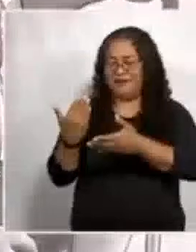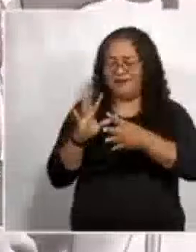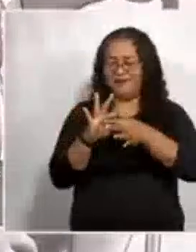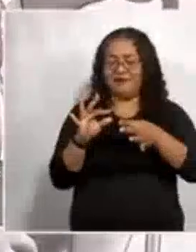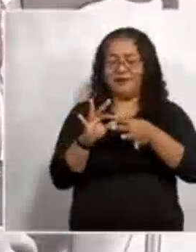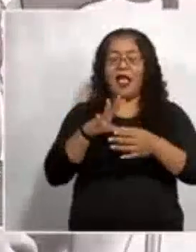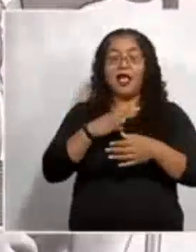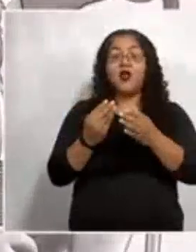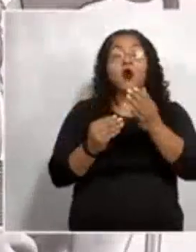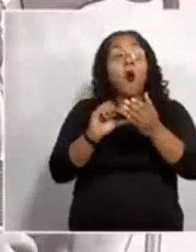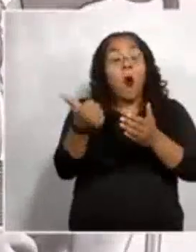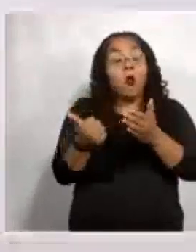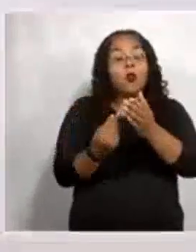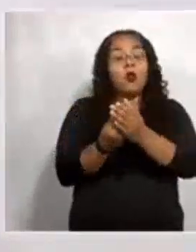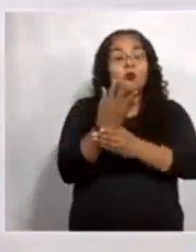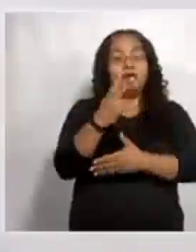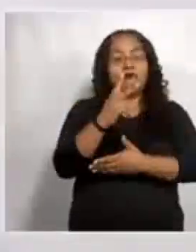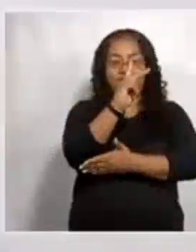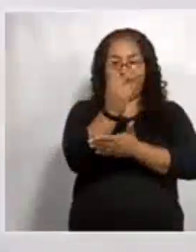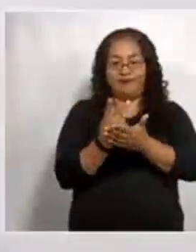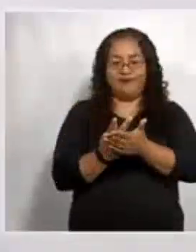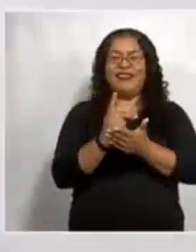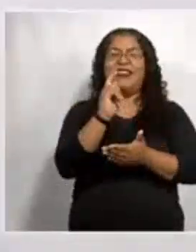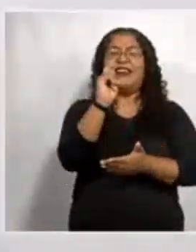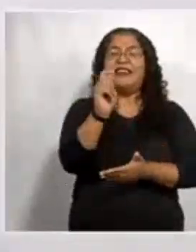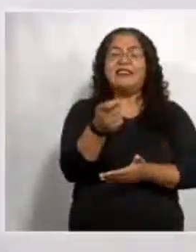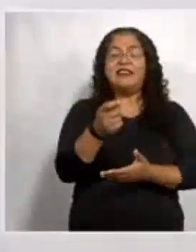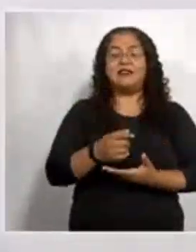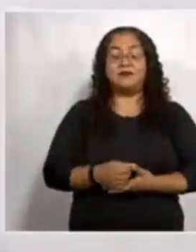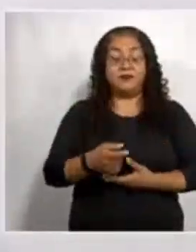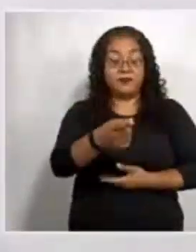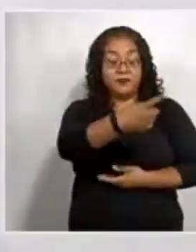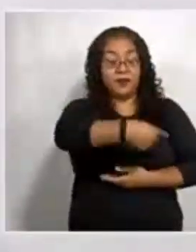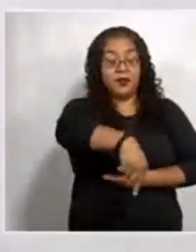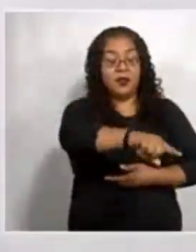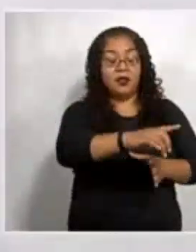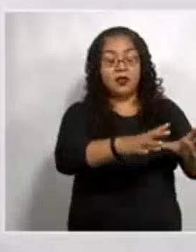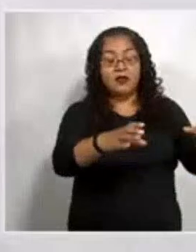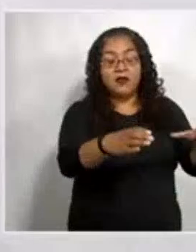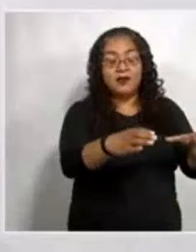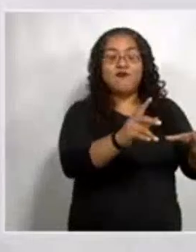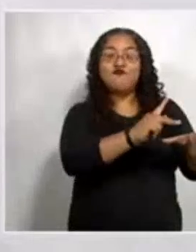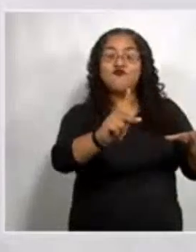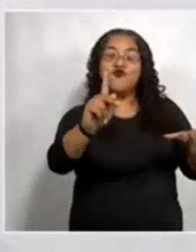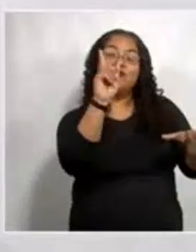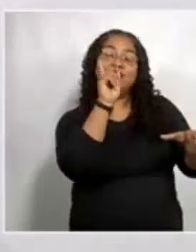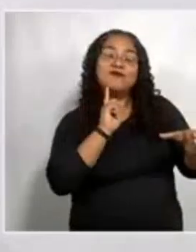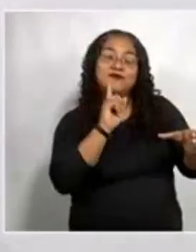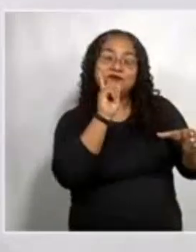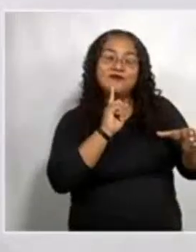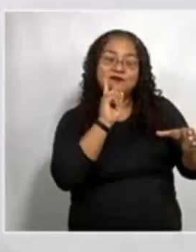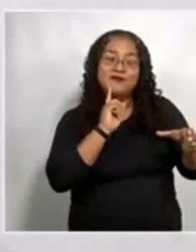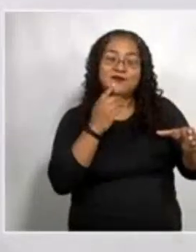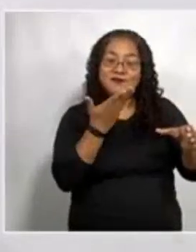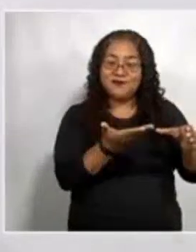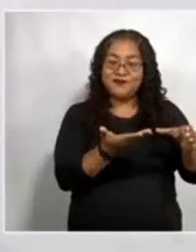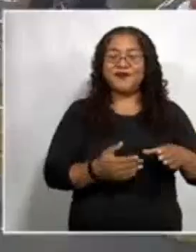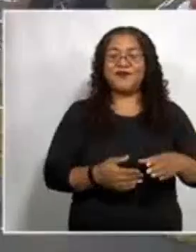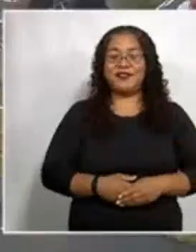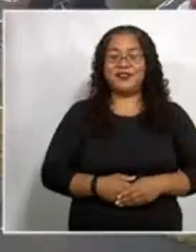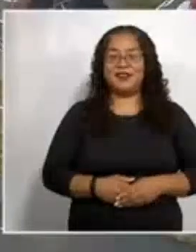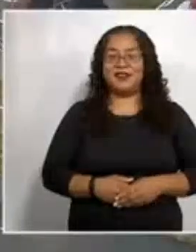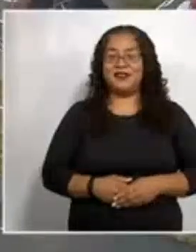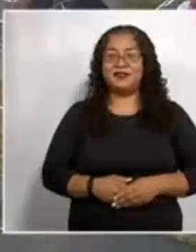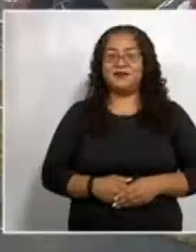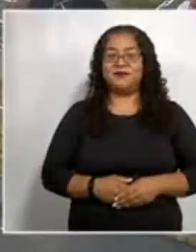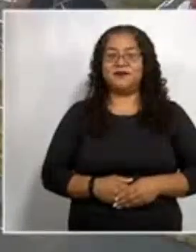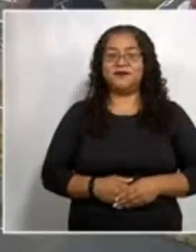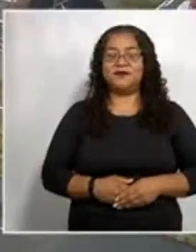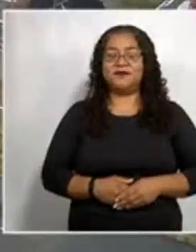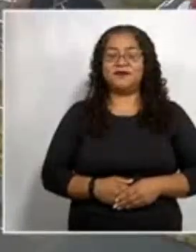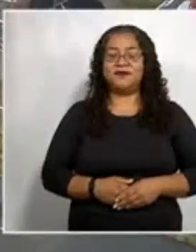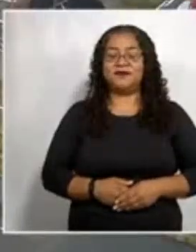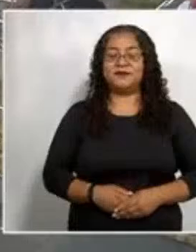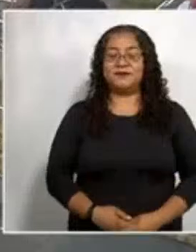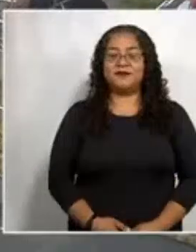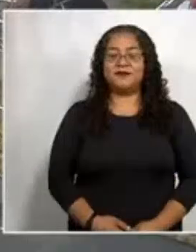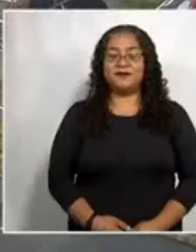El primero es para las mujeres. [Aplausos]